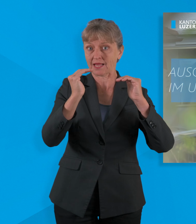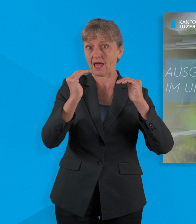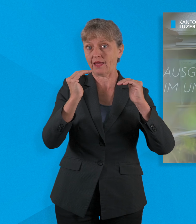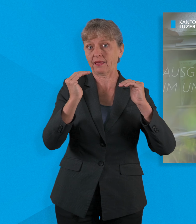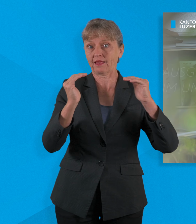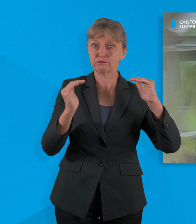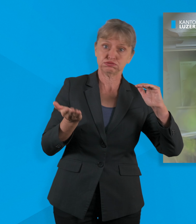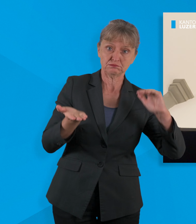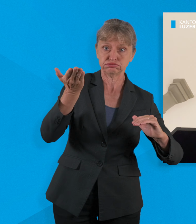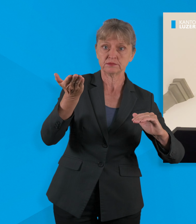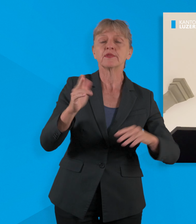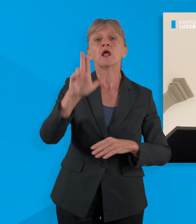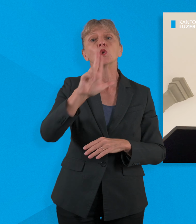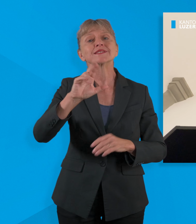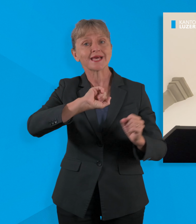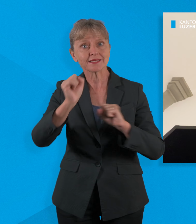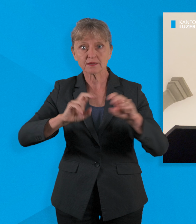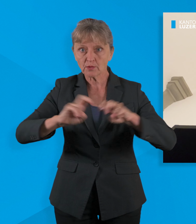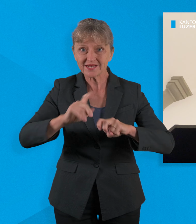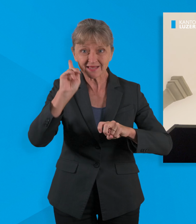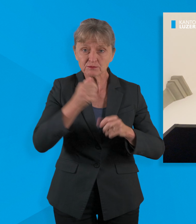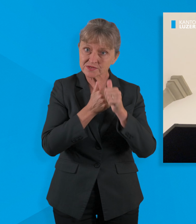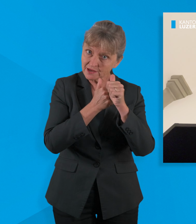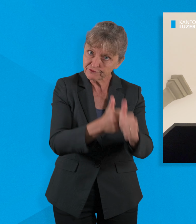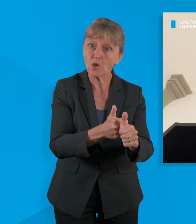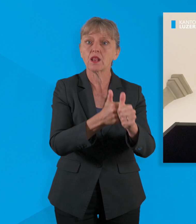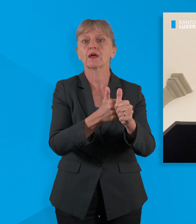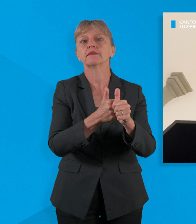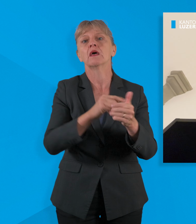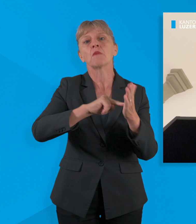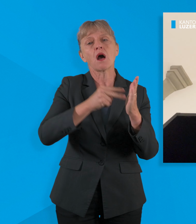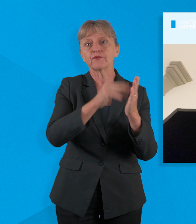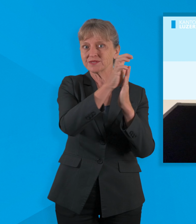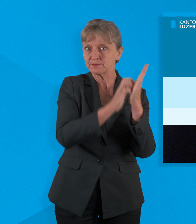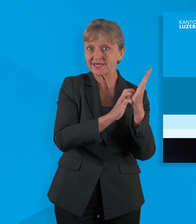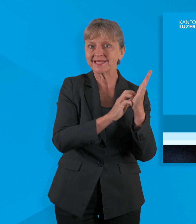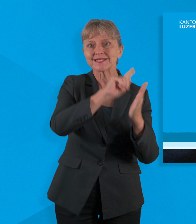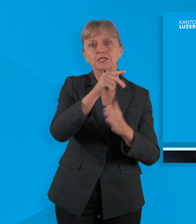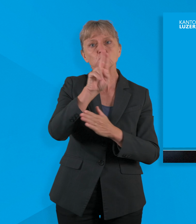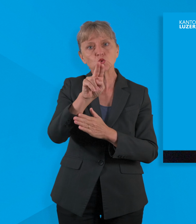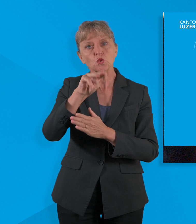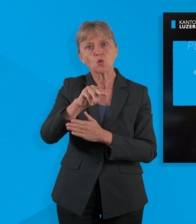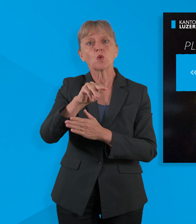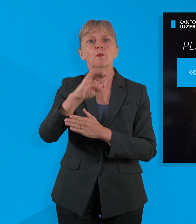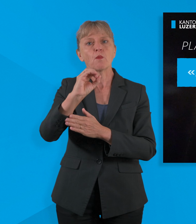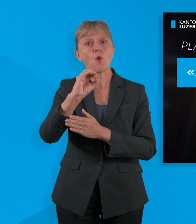Die Luzerner Mobilität soll sich nach dem Planungsbericht «Zukunft Mobilität Luzern» ZuMoLu richten.